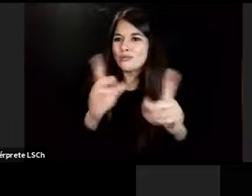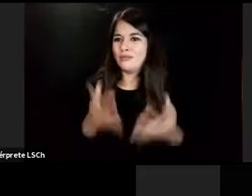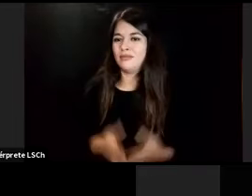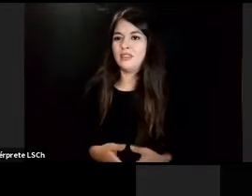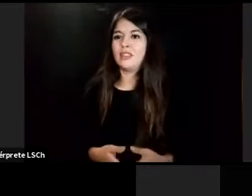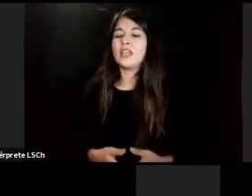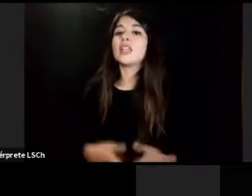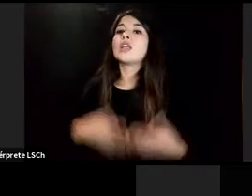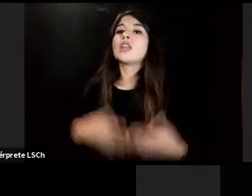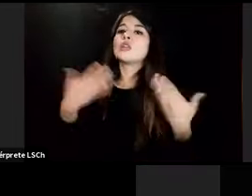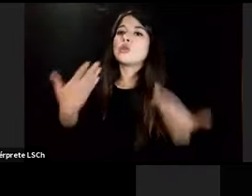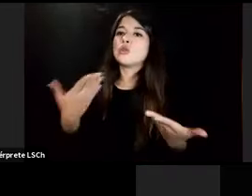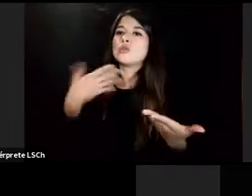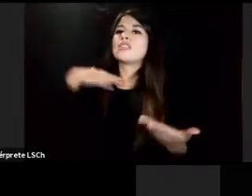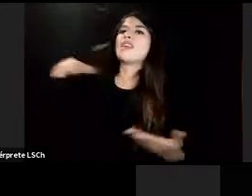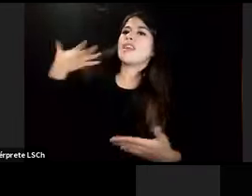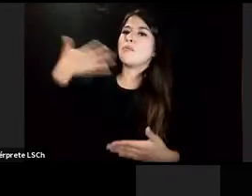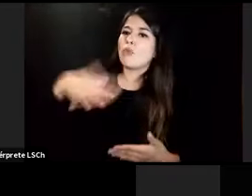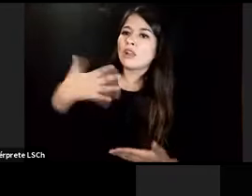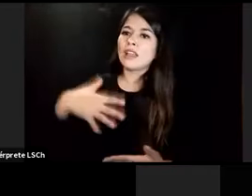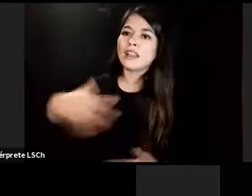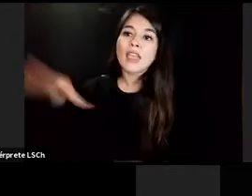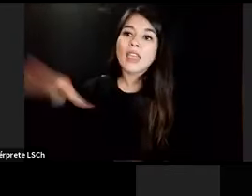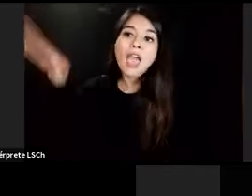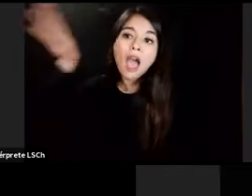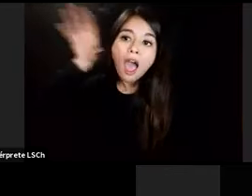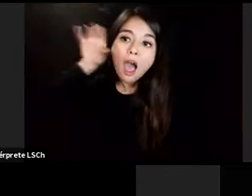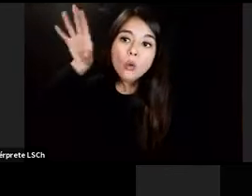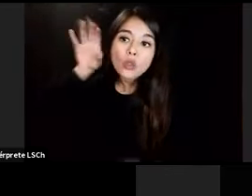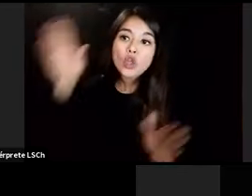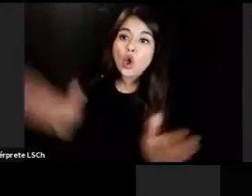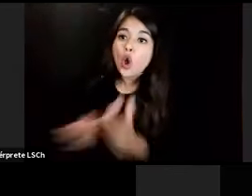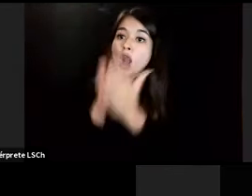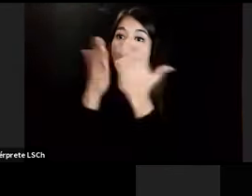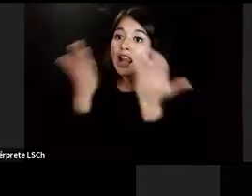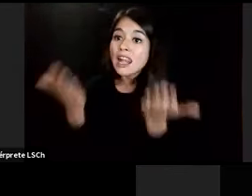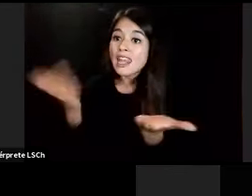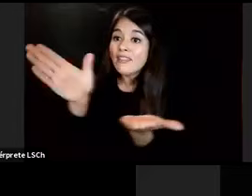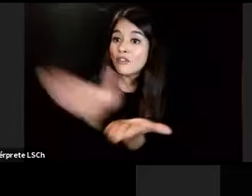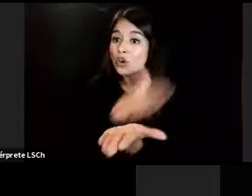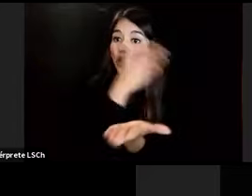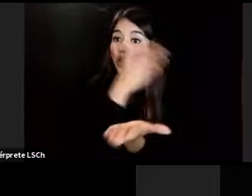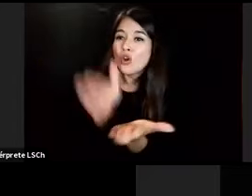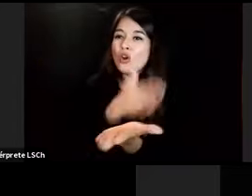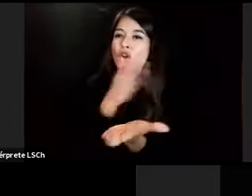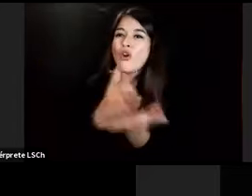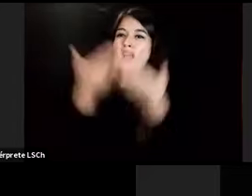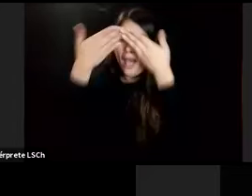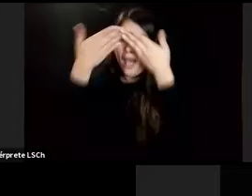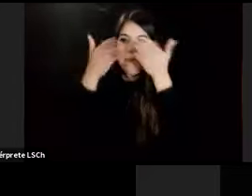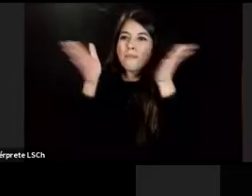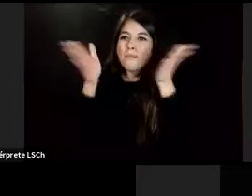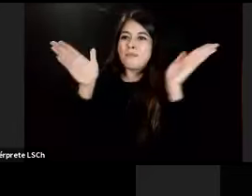de los audiolibros intentar abrir un poquitito más esta noción de lo que es la lectura, entender que la lectura es